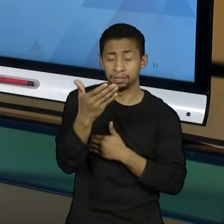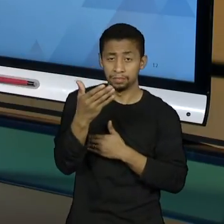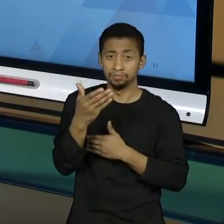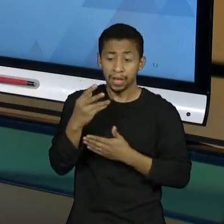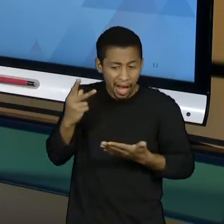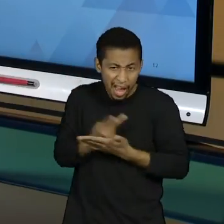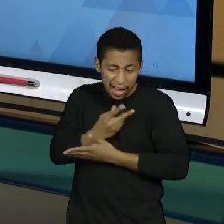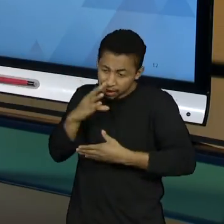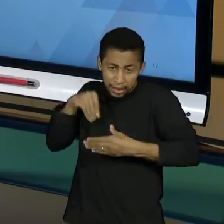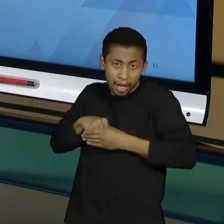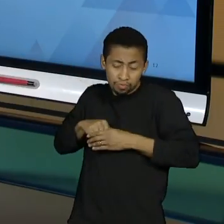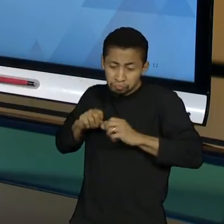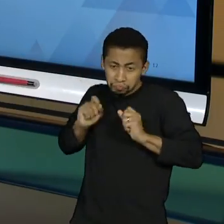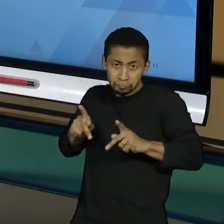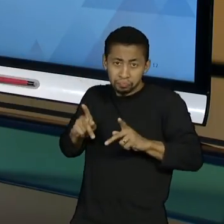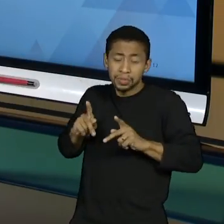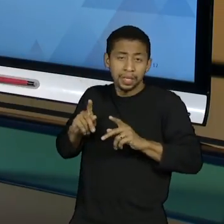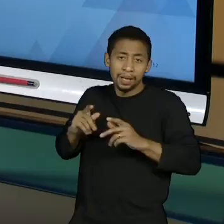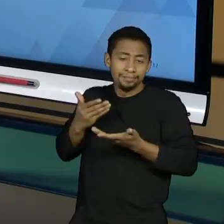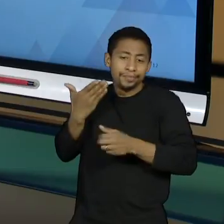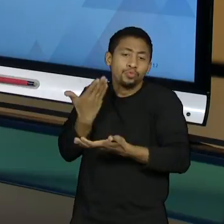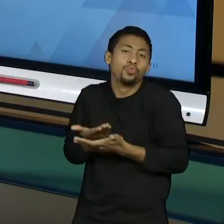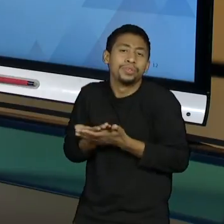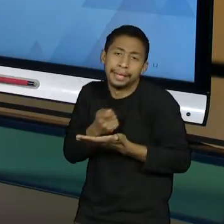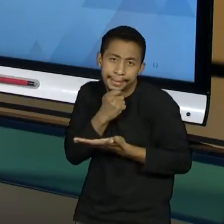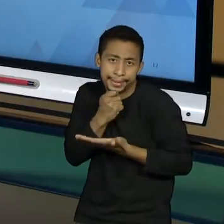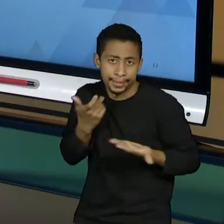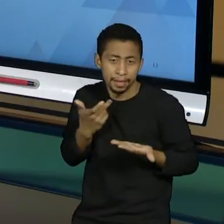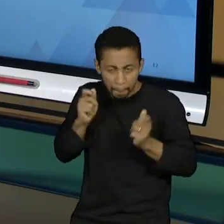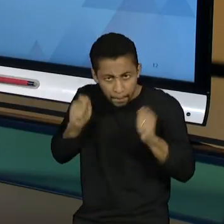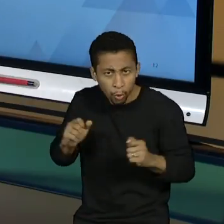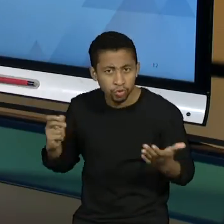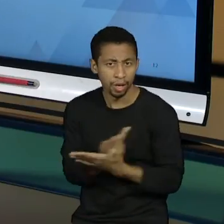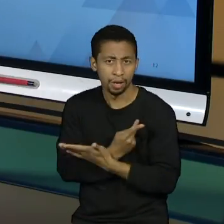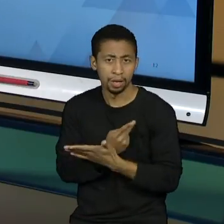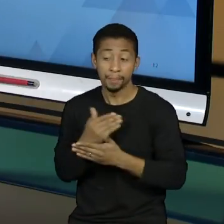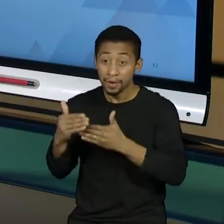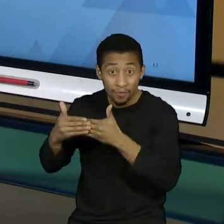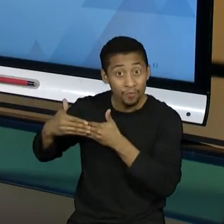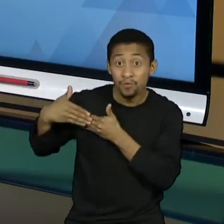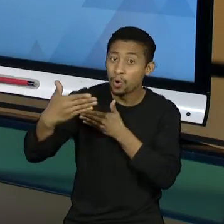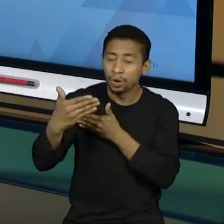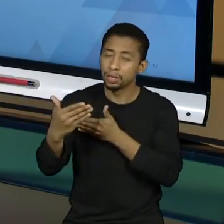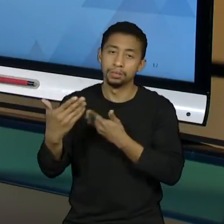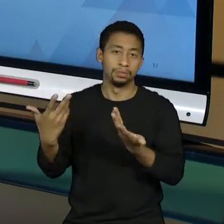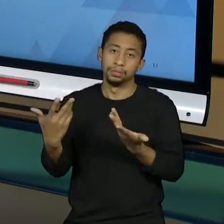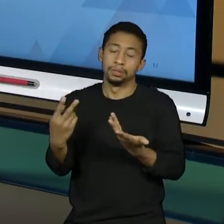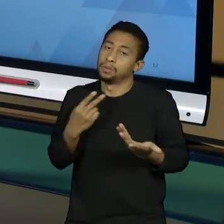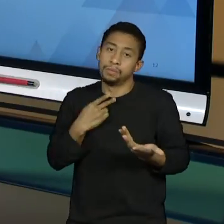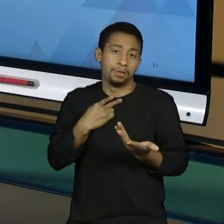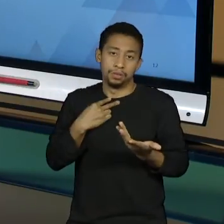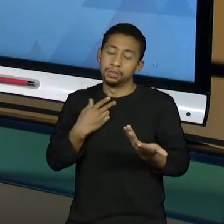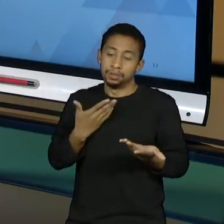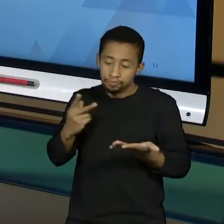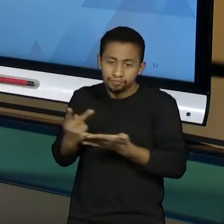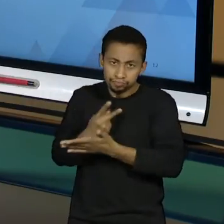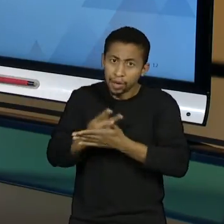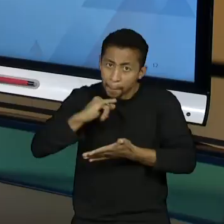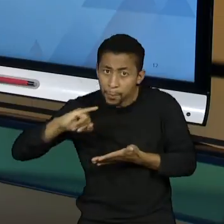APRENDA COM OS ERROS, ANALISE, SEJA, ASSIM, FRIO NESSA ANÁLISE, "DE FATO, EU PODERIA TER FEITO ISSO DAQUI MELHOR, O GRUPO PODERIA TER FEITO